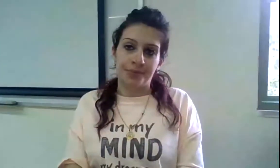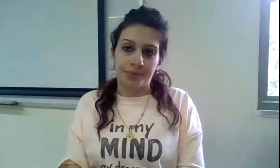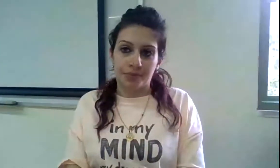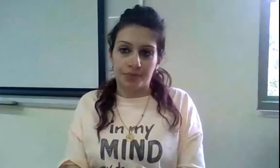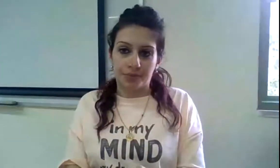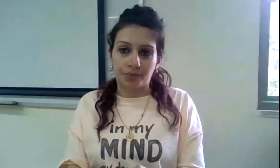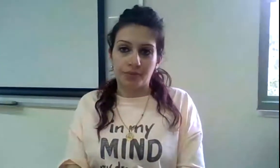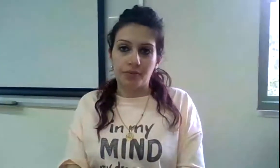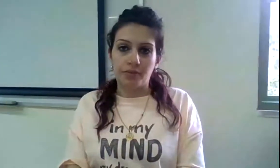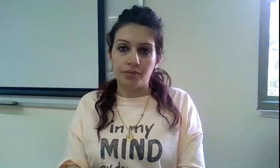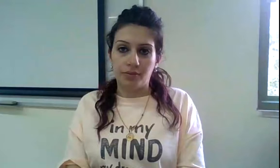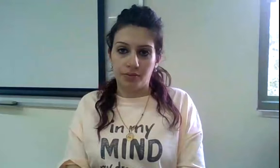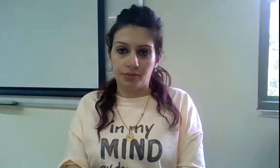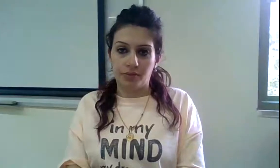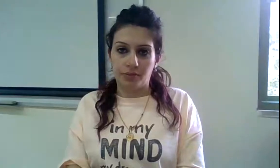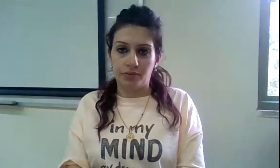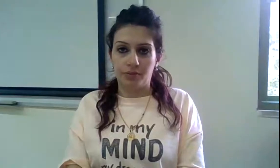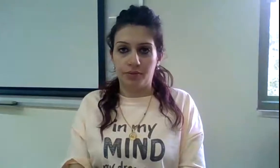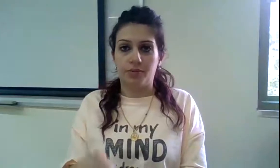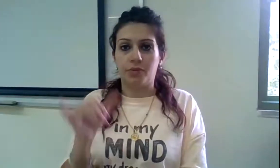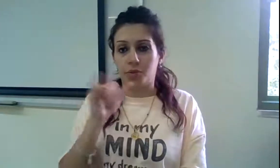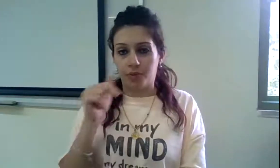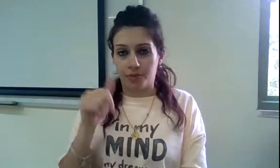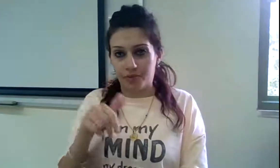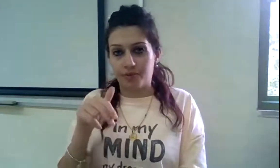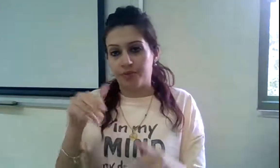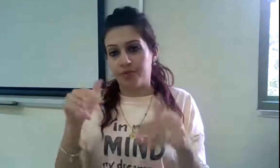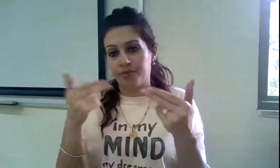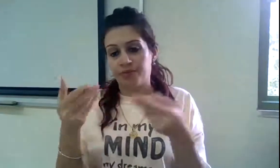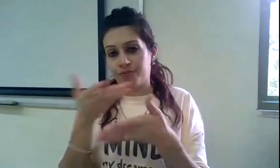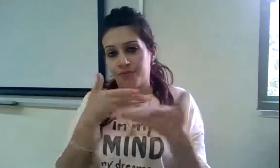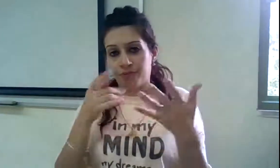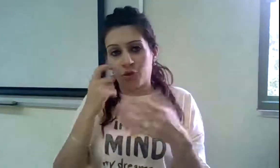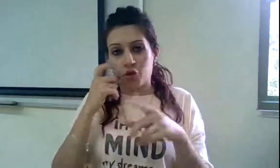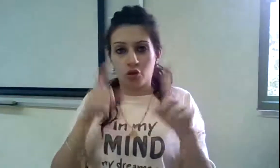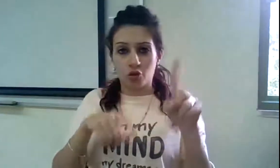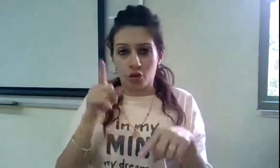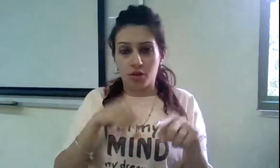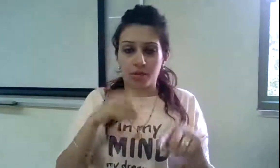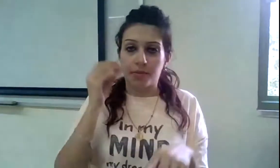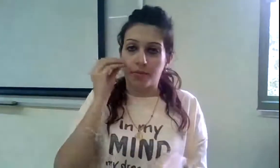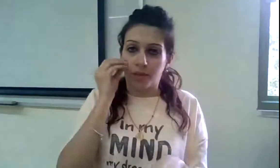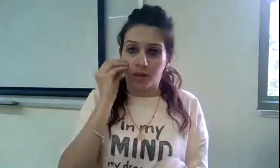الاطار العام لسلسلة المؤتمرات هذه كما شاهد بعضكم أو شارك فيها بالفعل